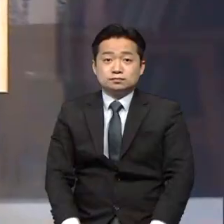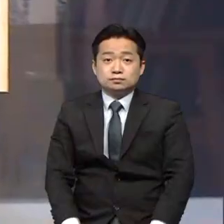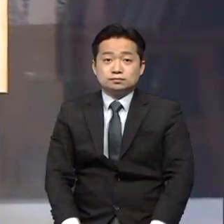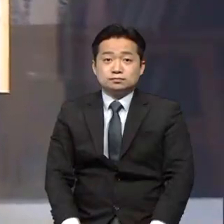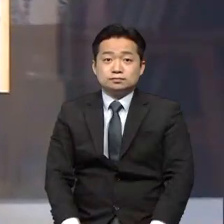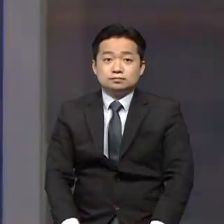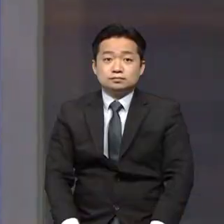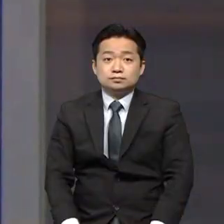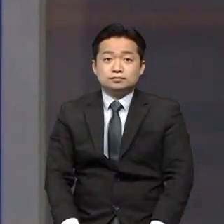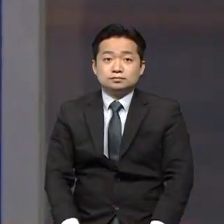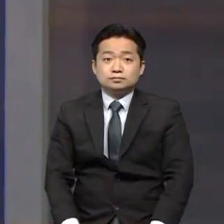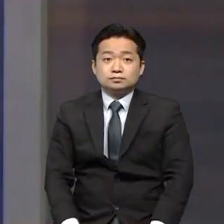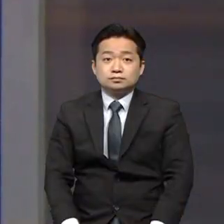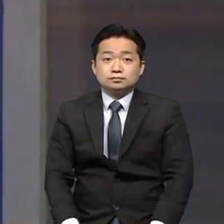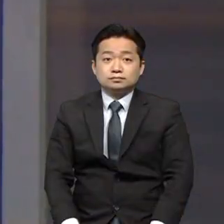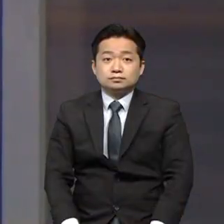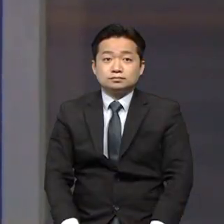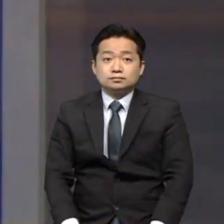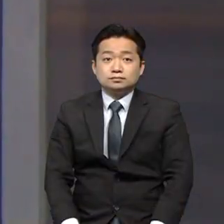SBS 정준호입니다. (앵커) 방역은 그래서 더 강화할 수밖에 없습니다.